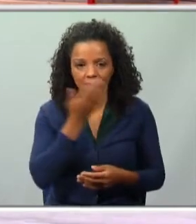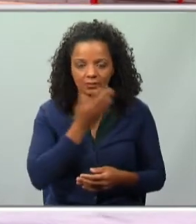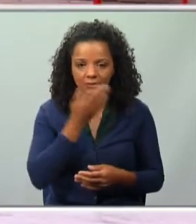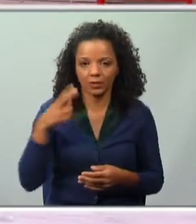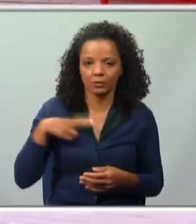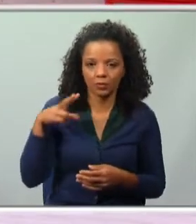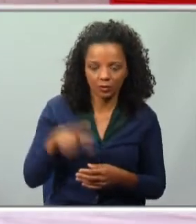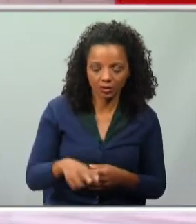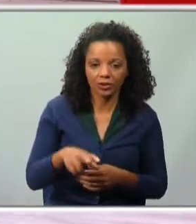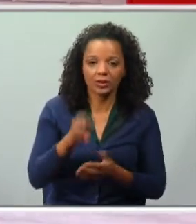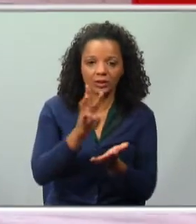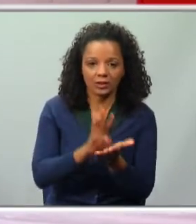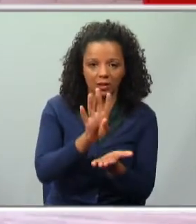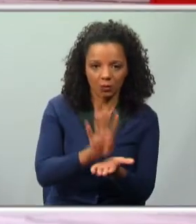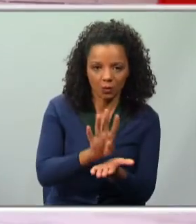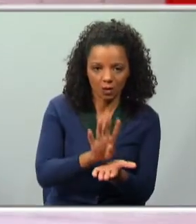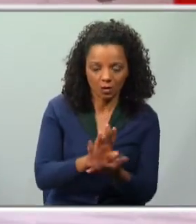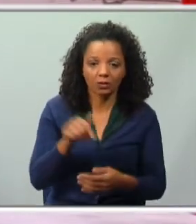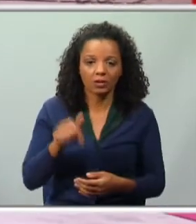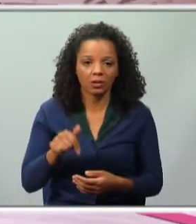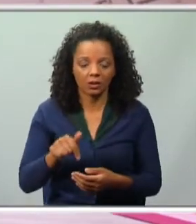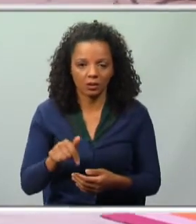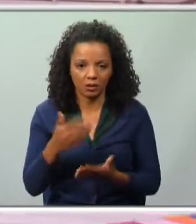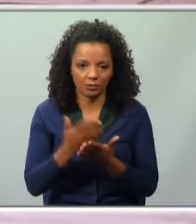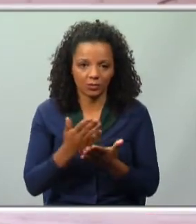bloco de português para o terceiro e quartos anos aqui no nosso estudo em 葡萄牙封鎖第三和在我們這裡學習的第四年